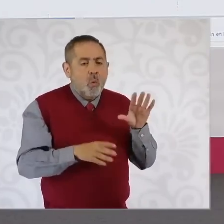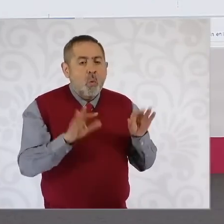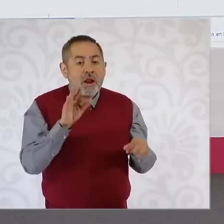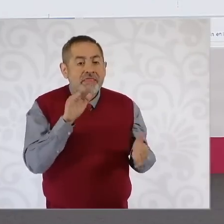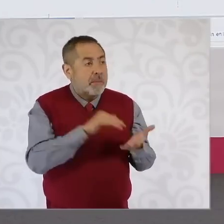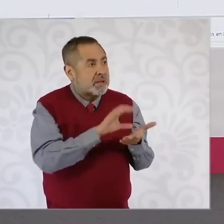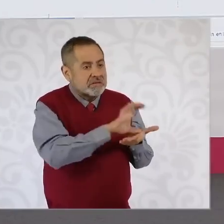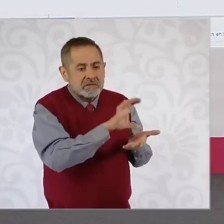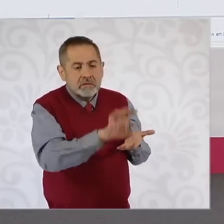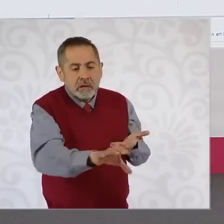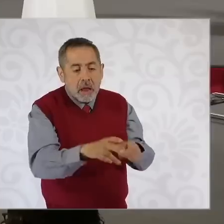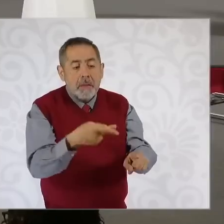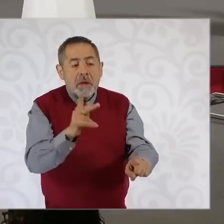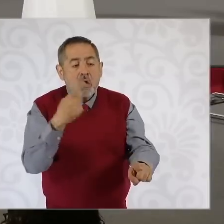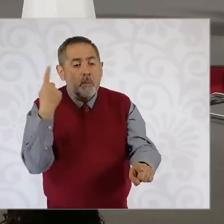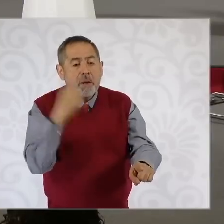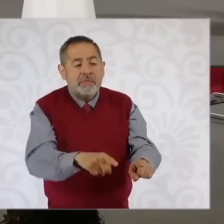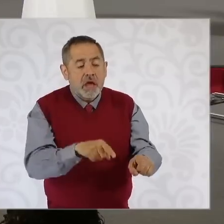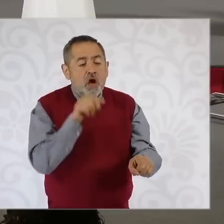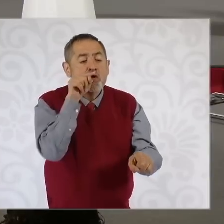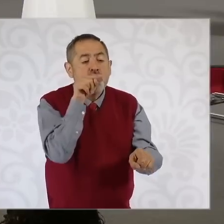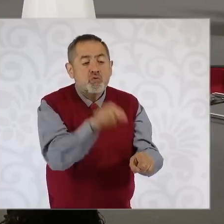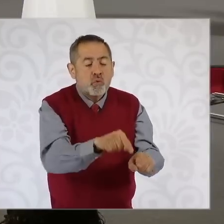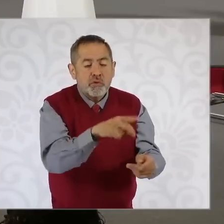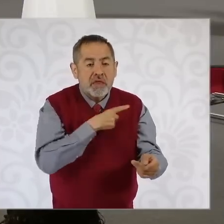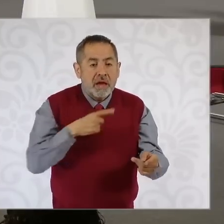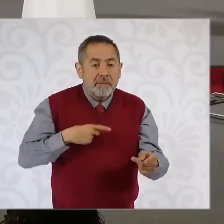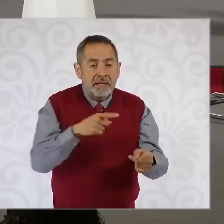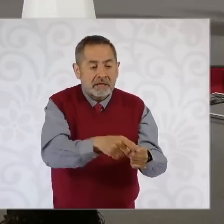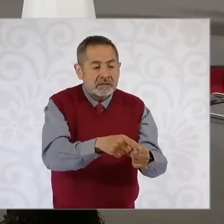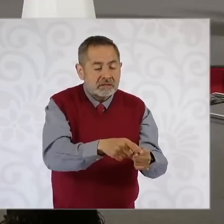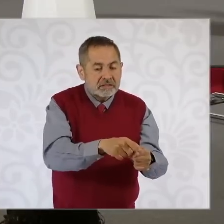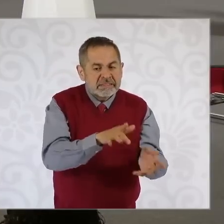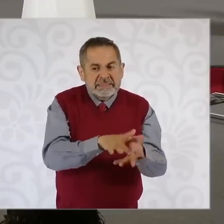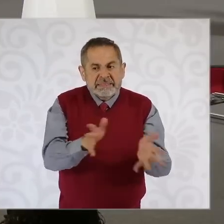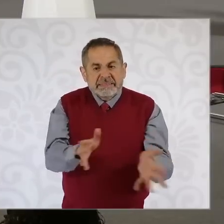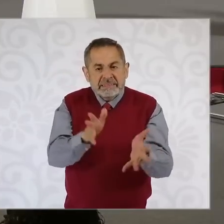demandó el compromiso de propiciar la transición